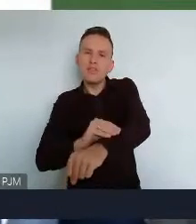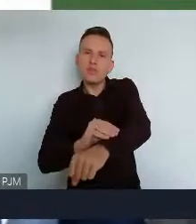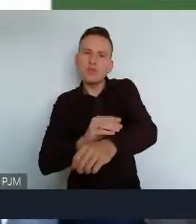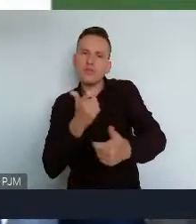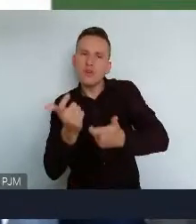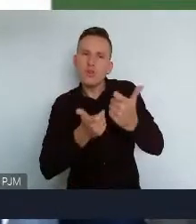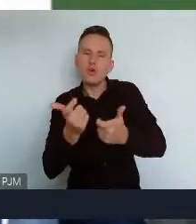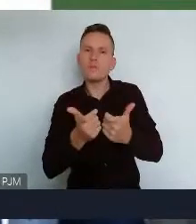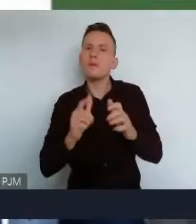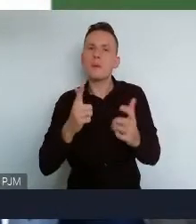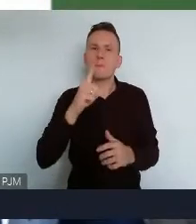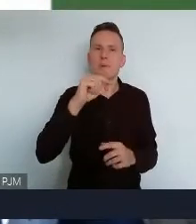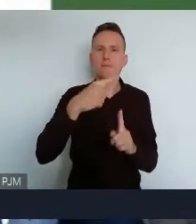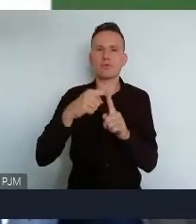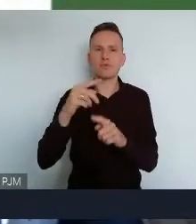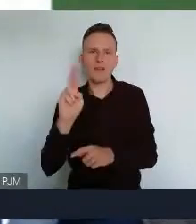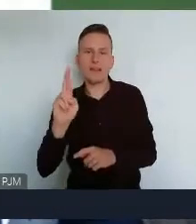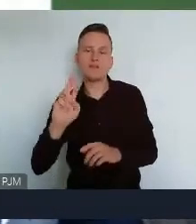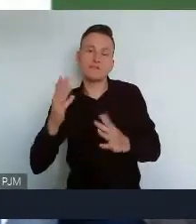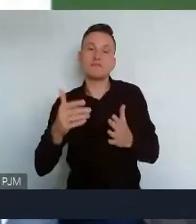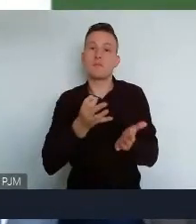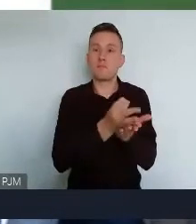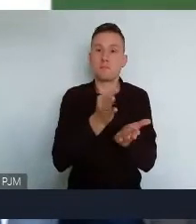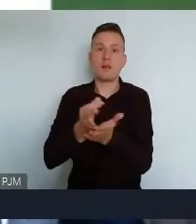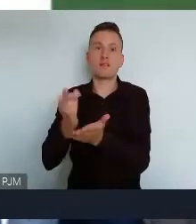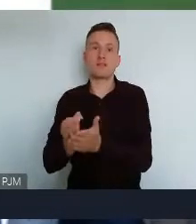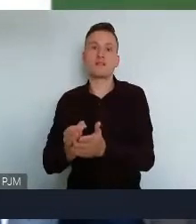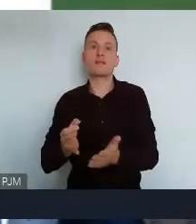Mamy dwa duże parkingi przystosowane dla kilkuset samochodów,